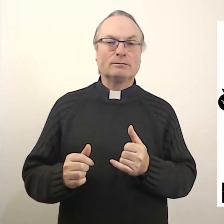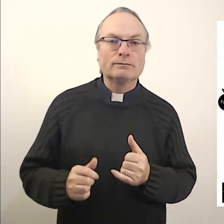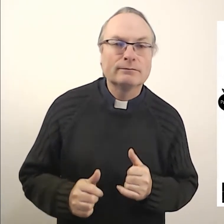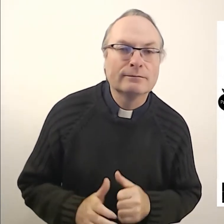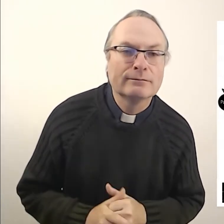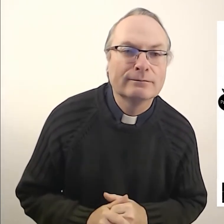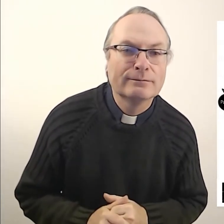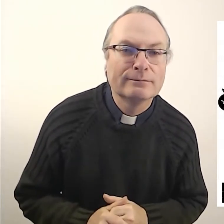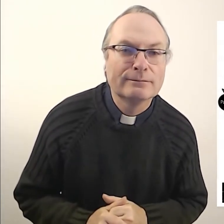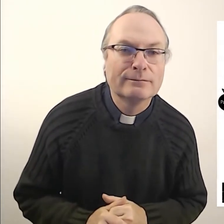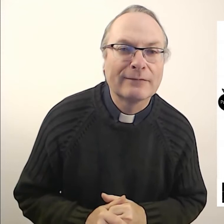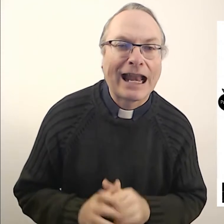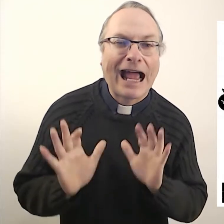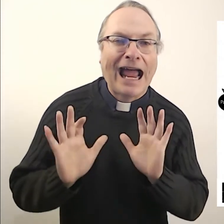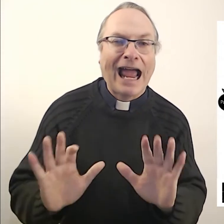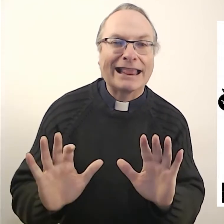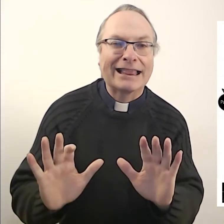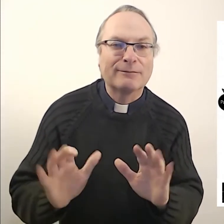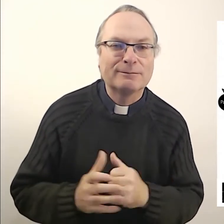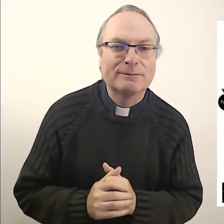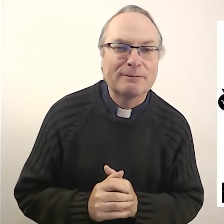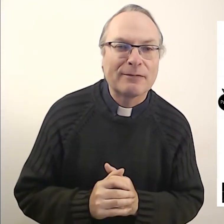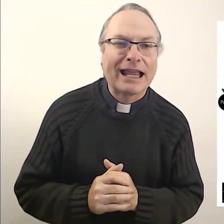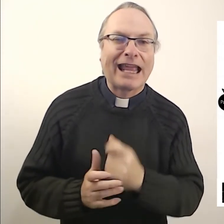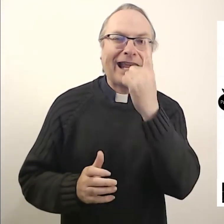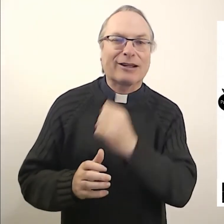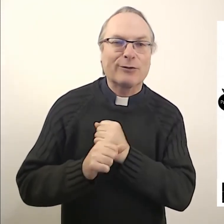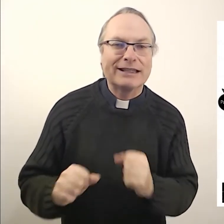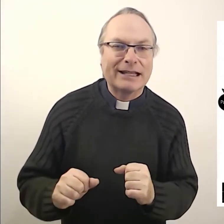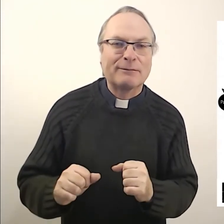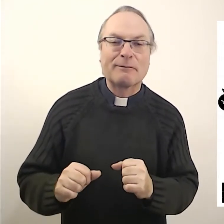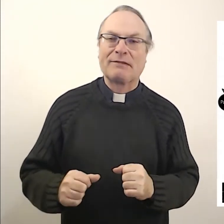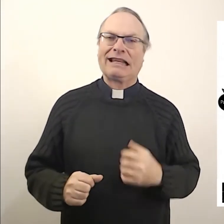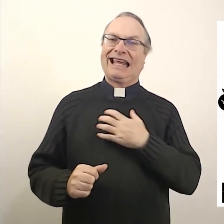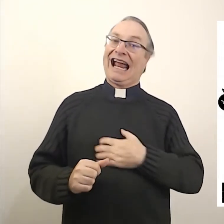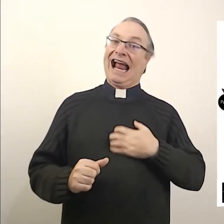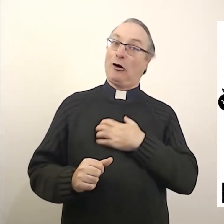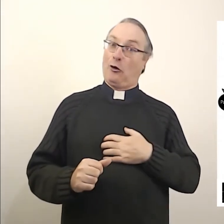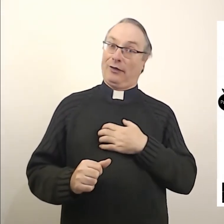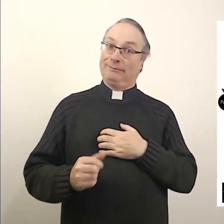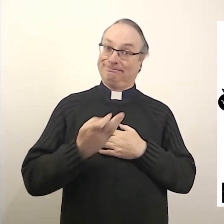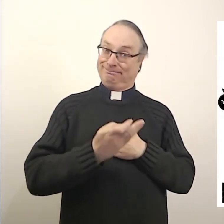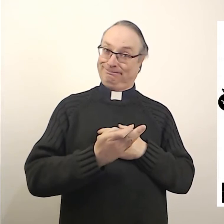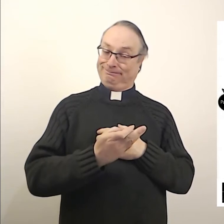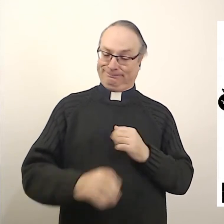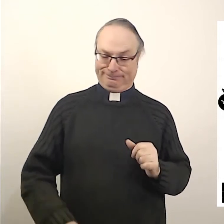haine, incrédule et rancune.